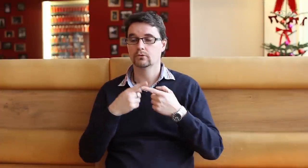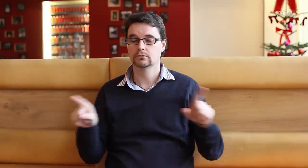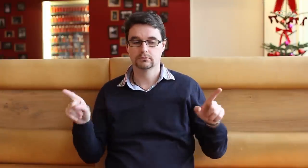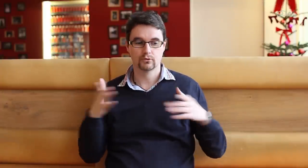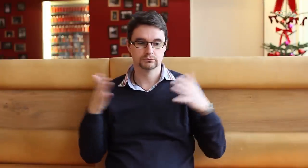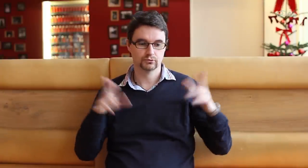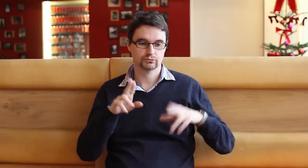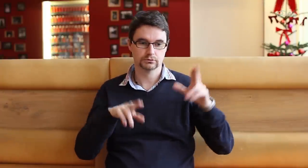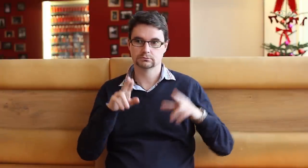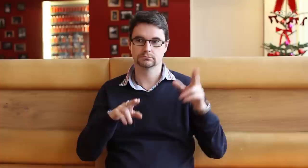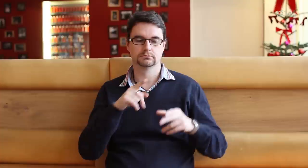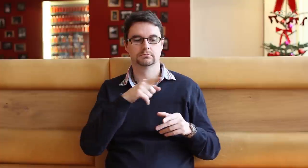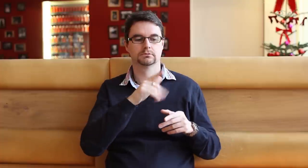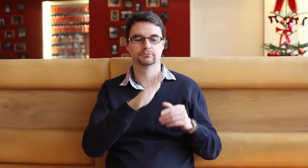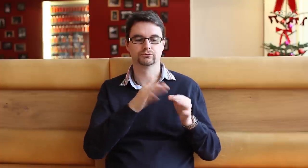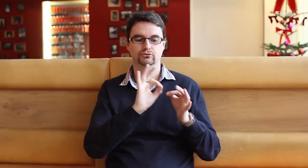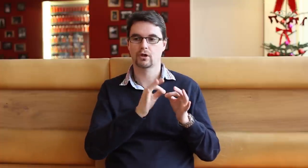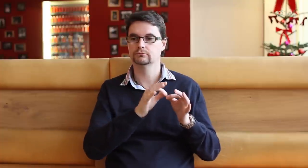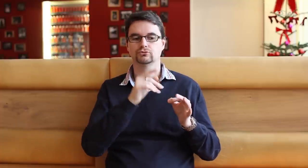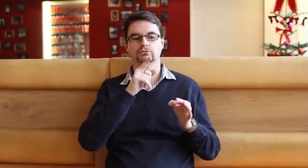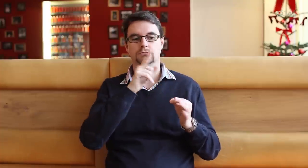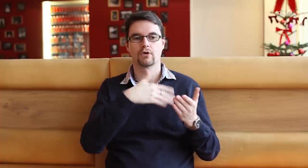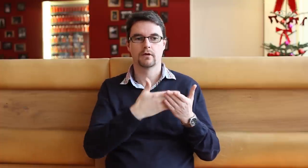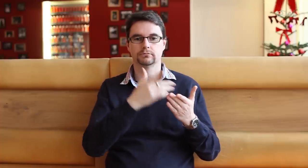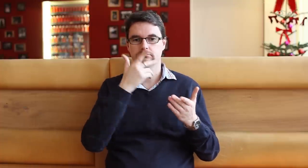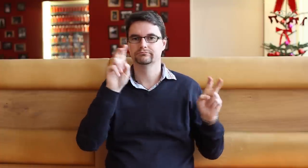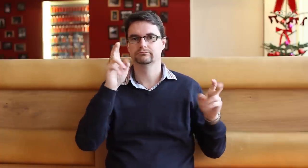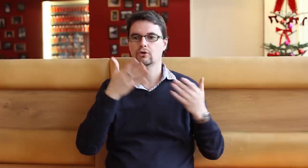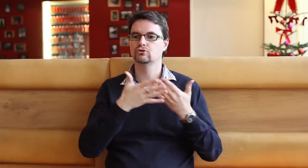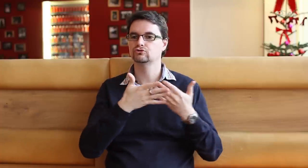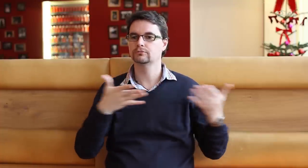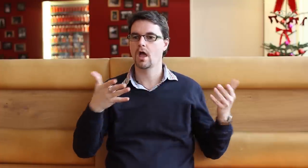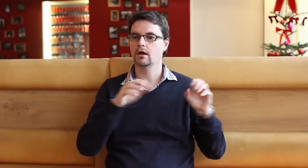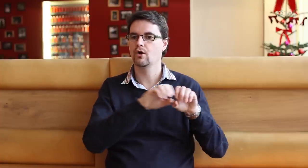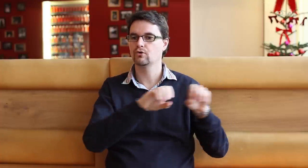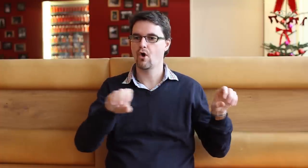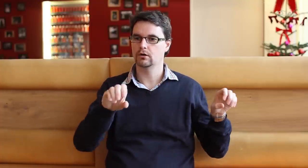Es gibt einen großen Unterschied in den Aufgaben: Gebärdensprachdolmetscher sind das Sprachrohr,